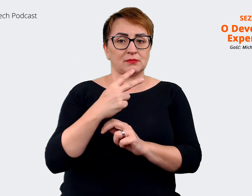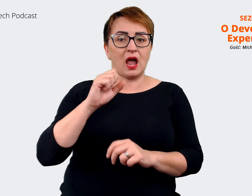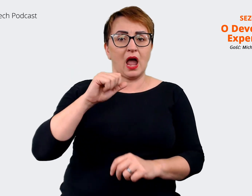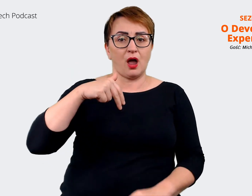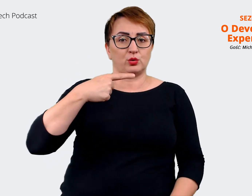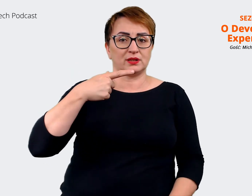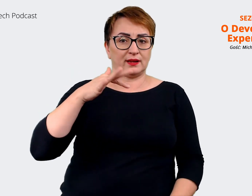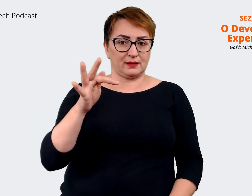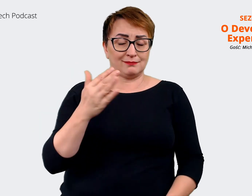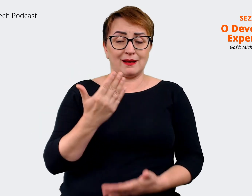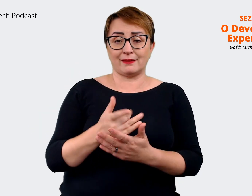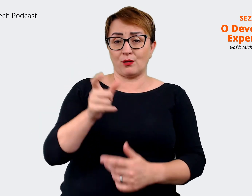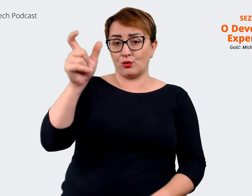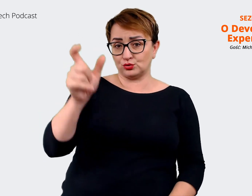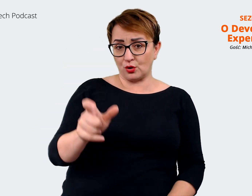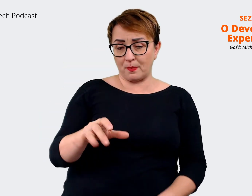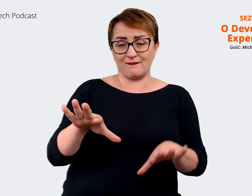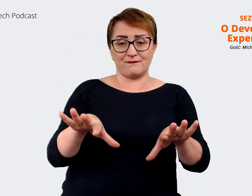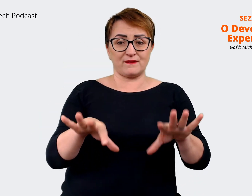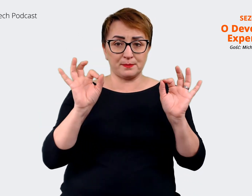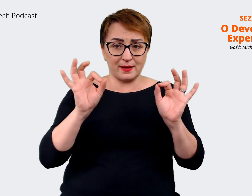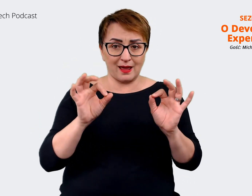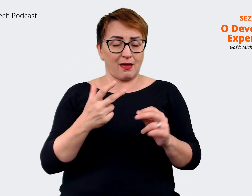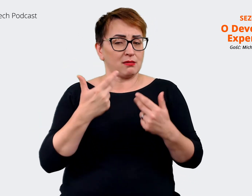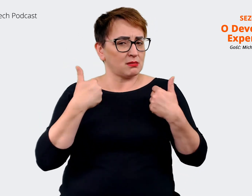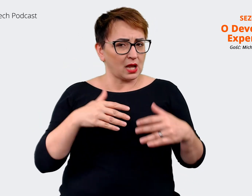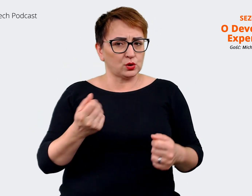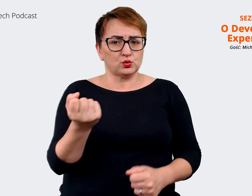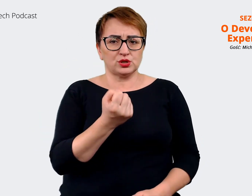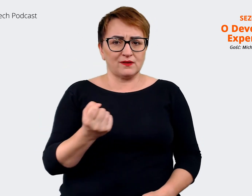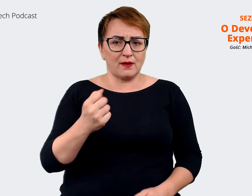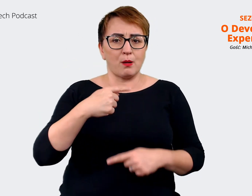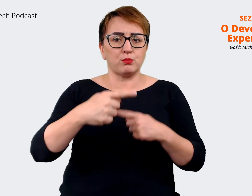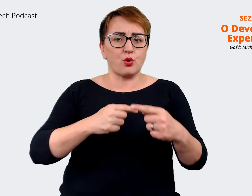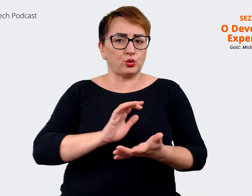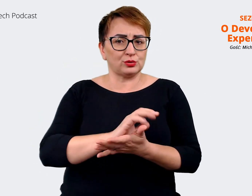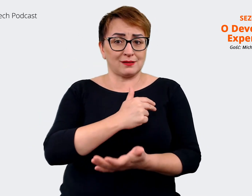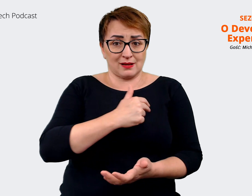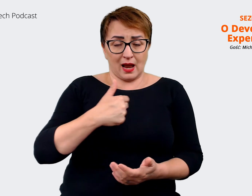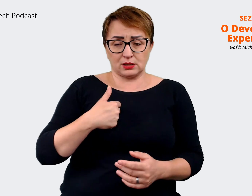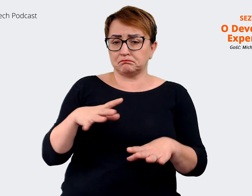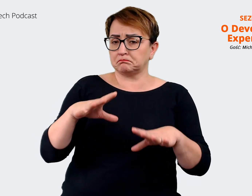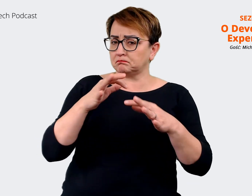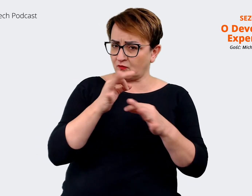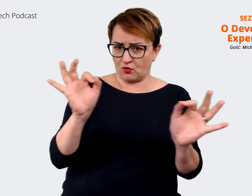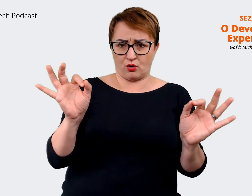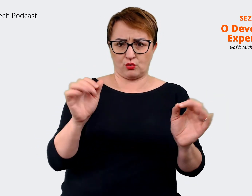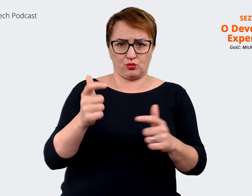Więc taka osoba, która wybiera nie używać naszych produktów może to zrobić, ale musi sama zapewnić,